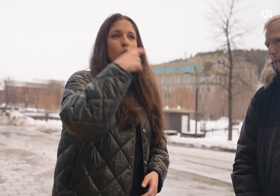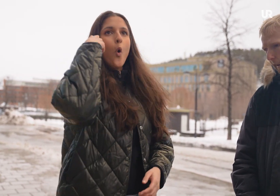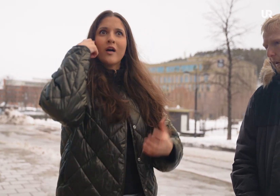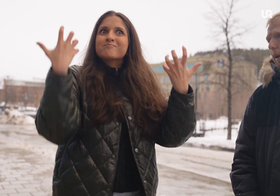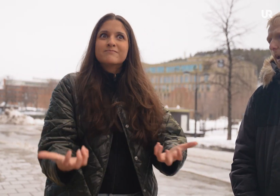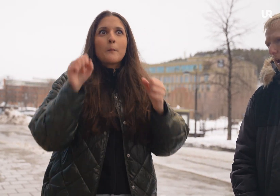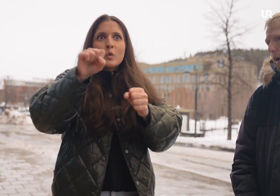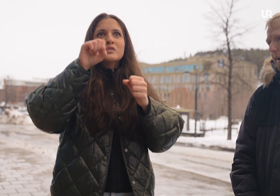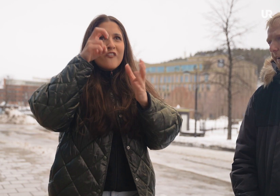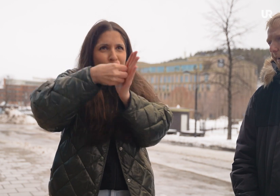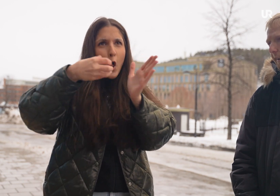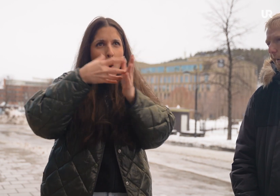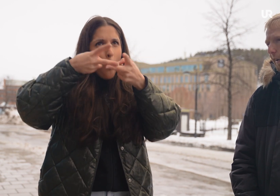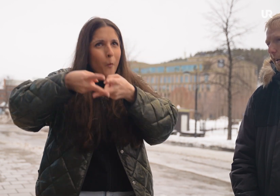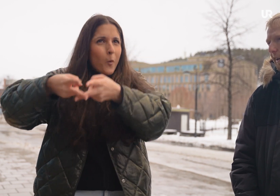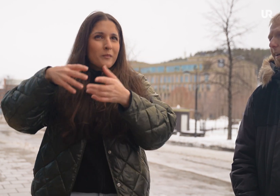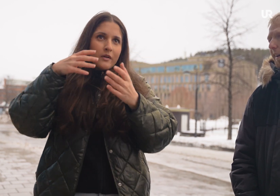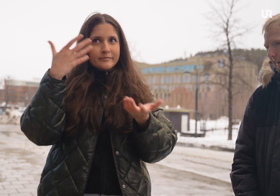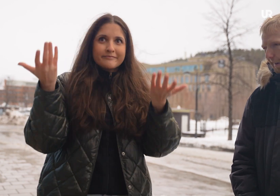Det är mycket som hörande kanske inte vet om, och då behöver jag förklara saker om och om igen.